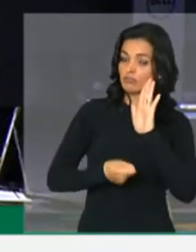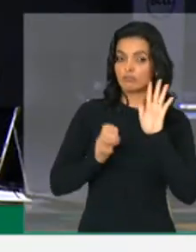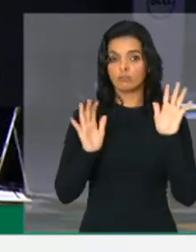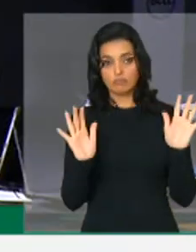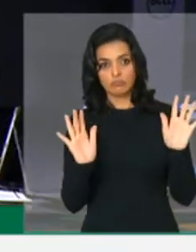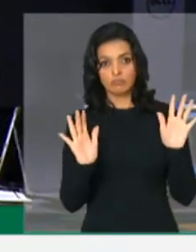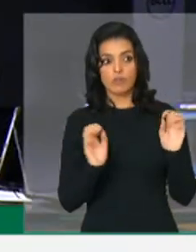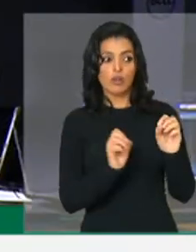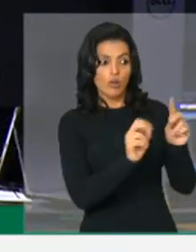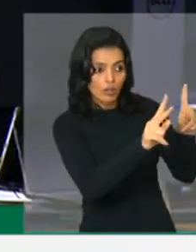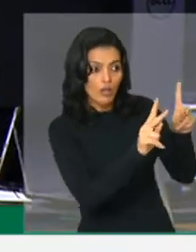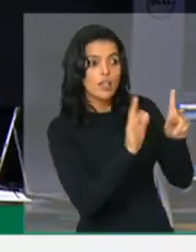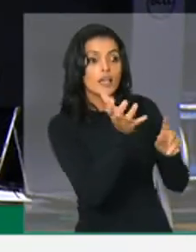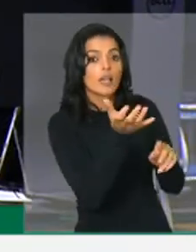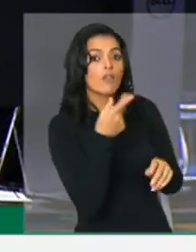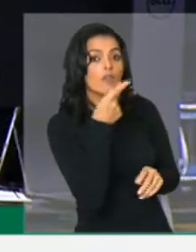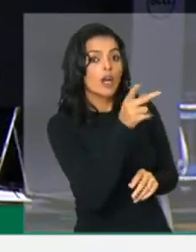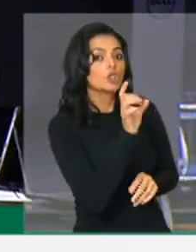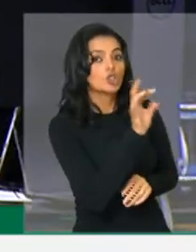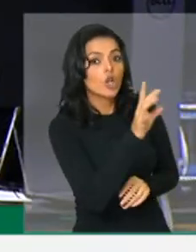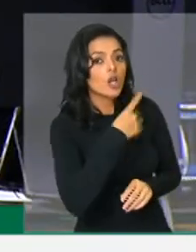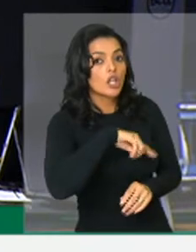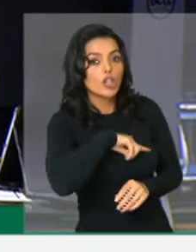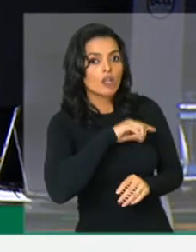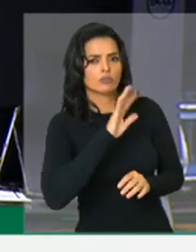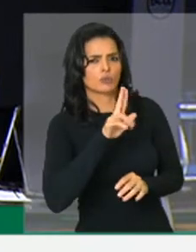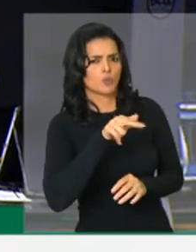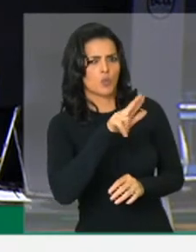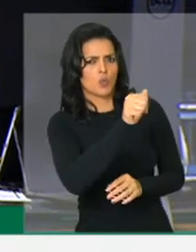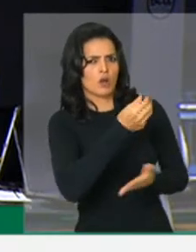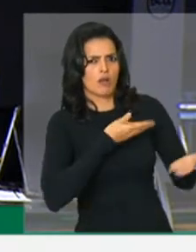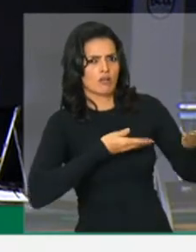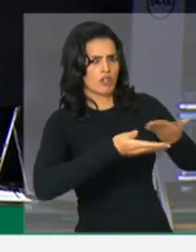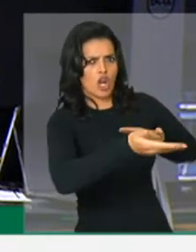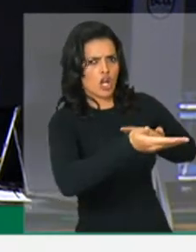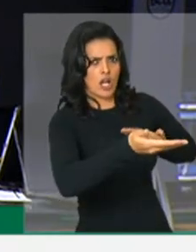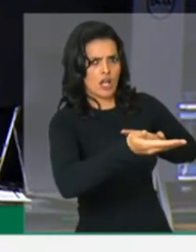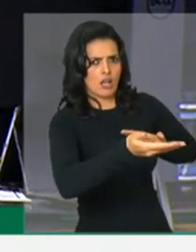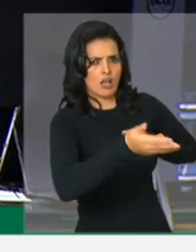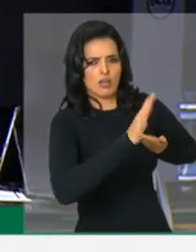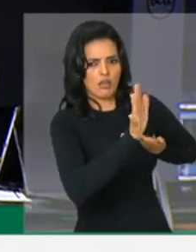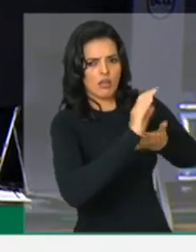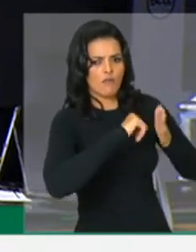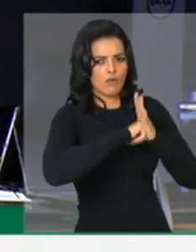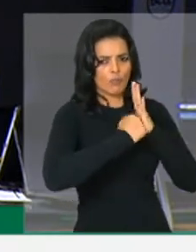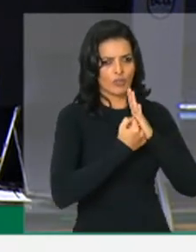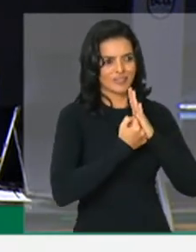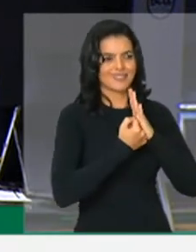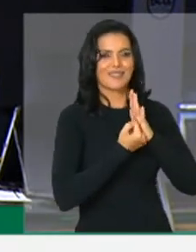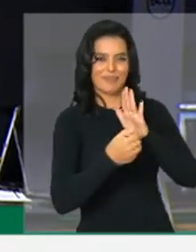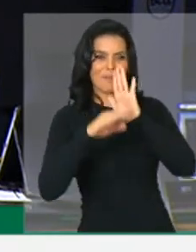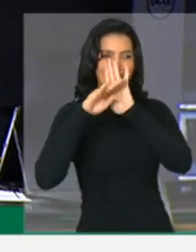PROJETO 832 FAZ A VOTAÇÃO DELE. TEMOS ACORDO? [DEP. BOHN GASS]: NÓS COM A POSSIBILIDADE QUEREMOS COLOCÁ-LO EM VOTAÇÃO SEMANA